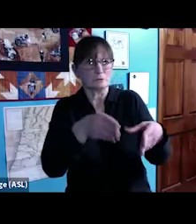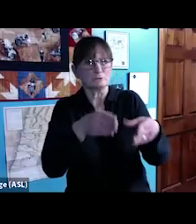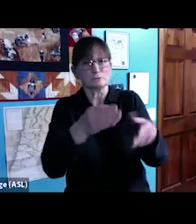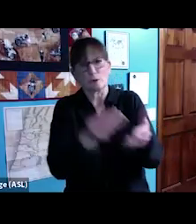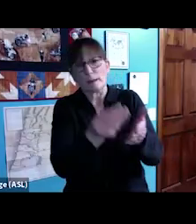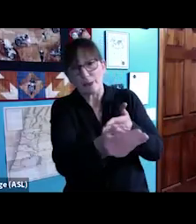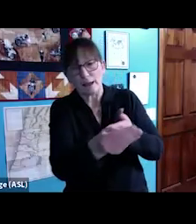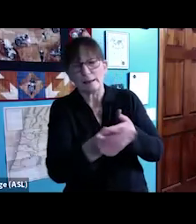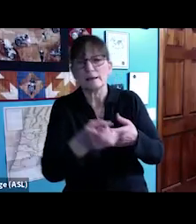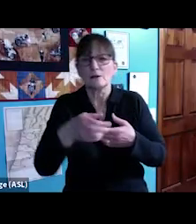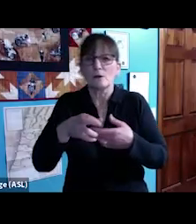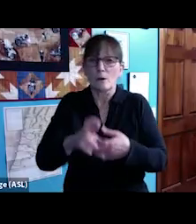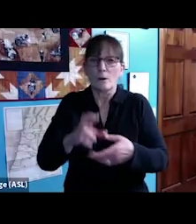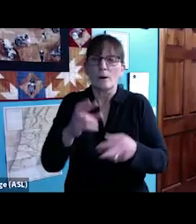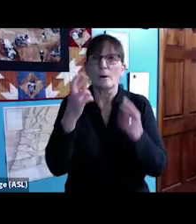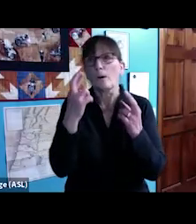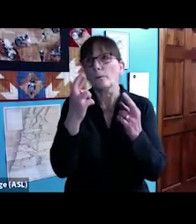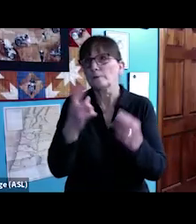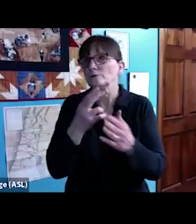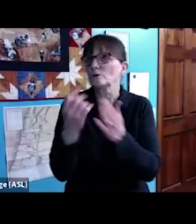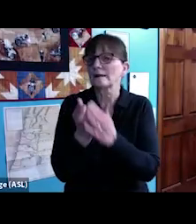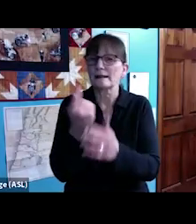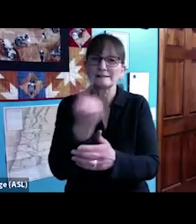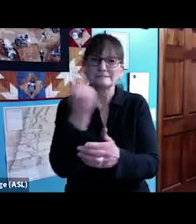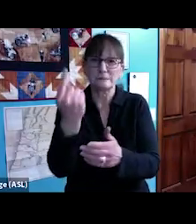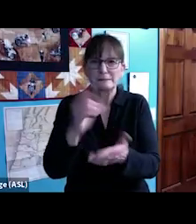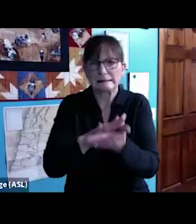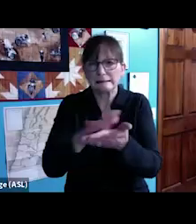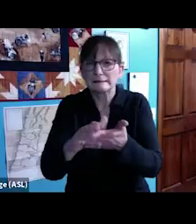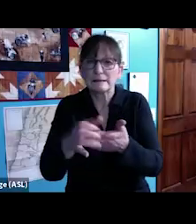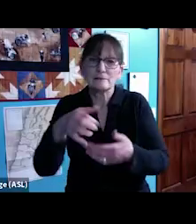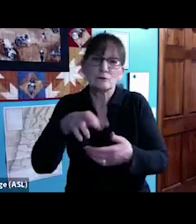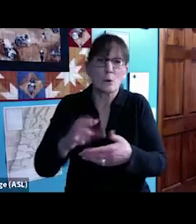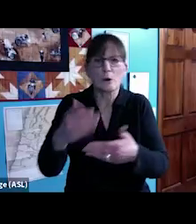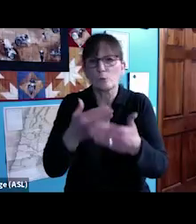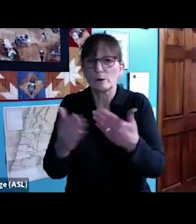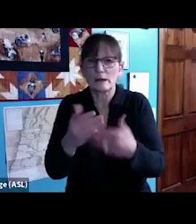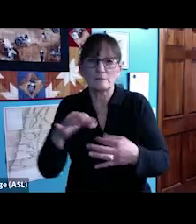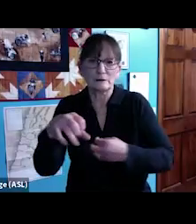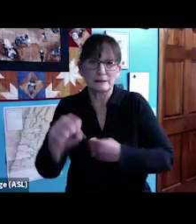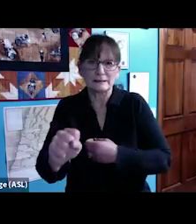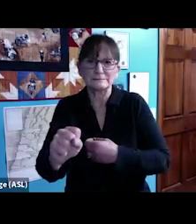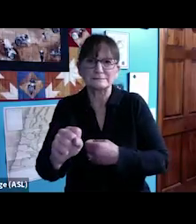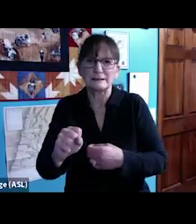A veces cambio los pasos, puedo hacer los formularios en un orden diferente